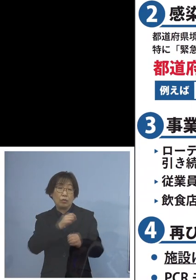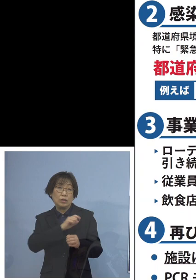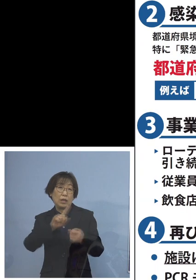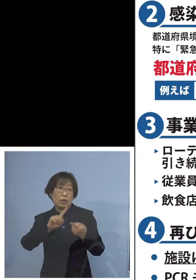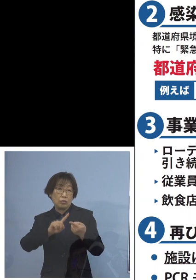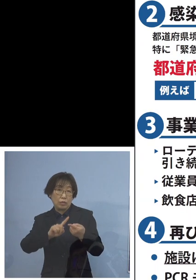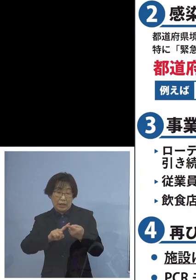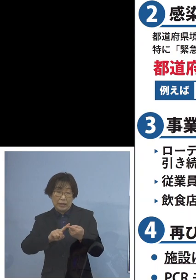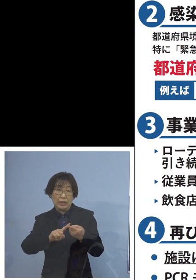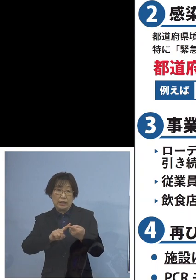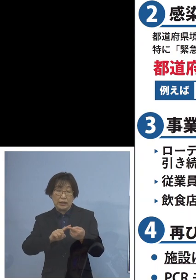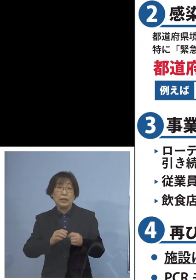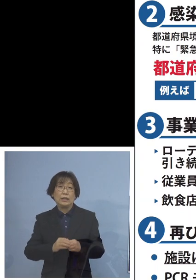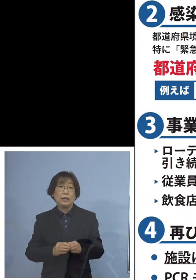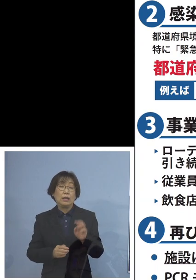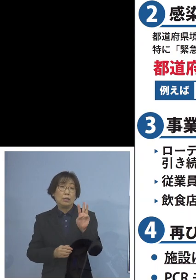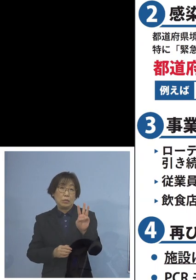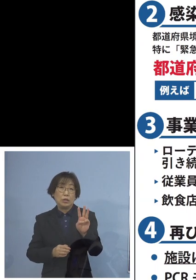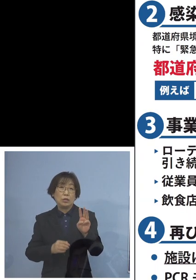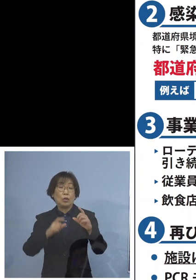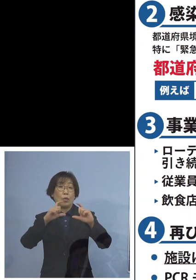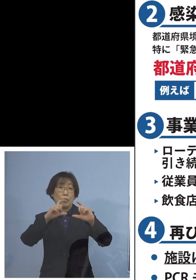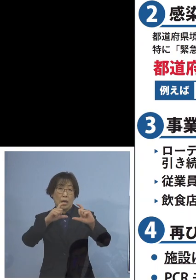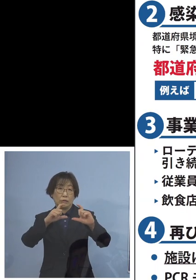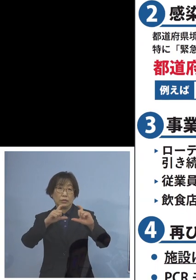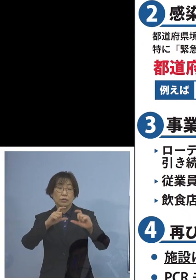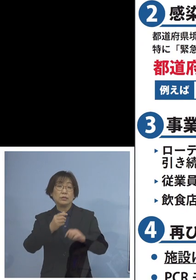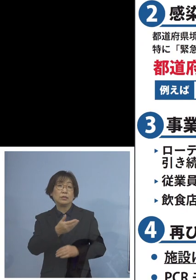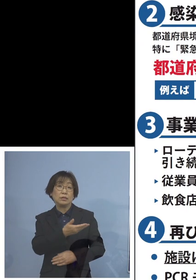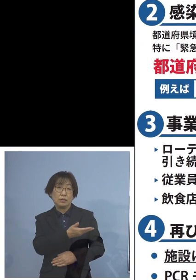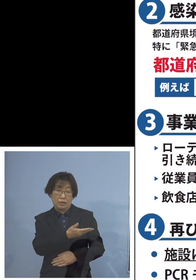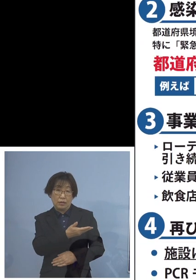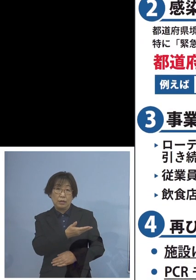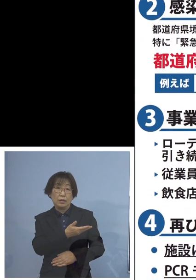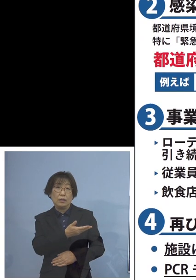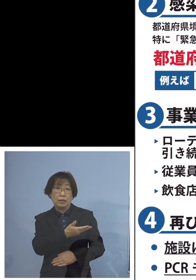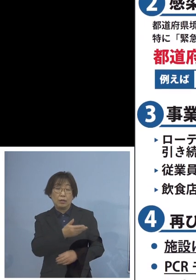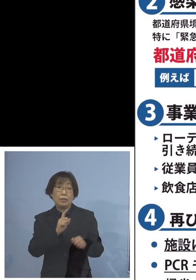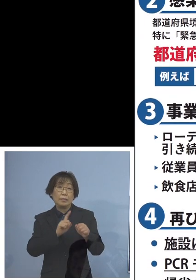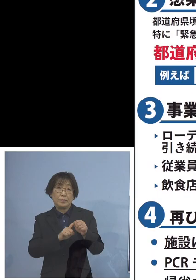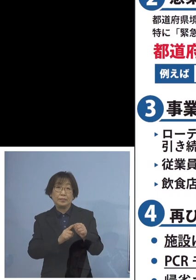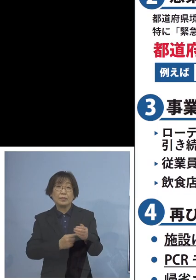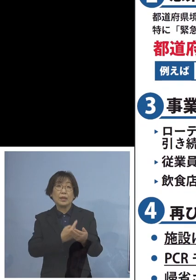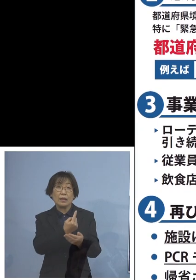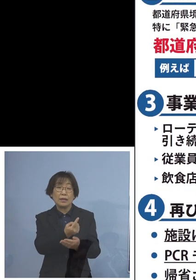この三つのマークですね こちらをターゲットにして いただきたいと思います